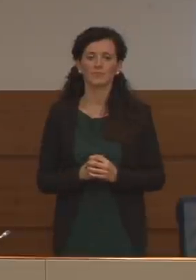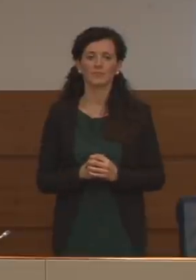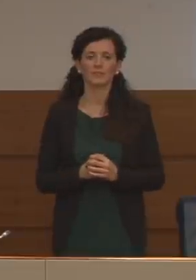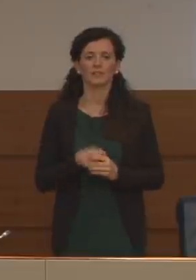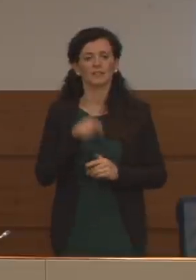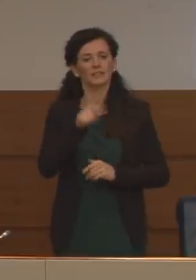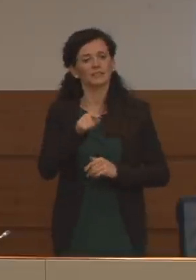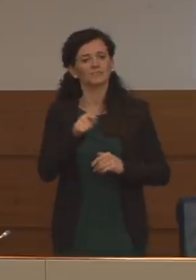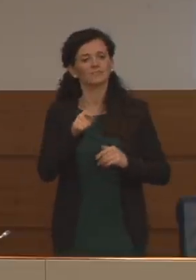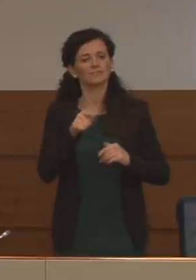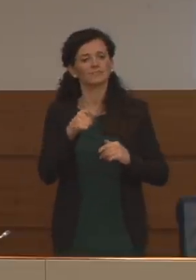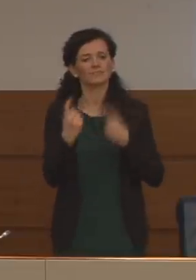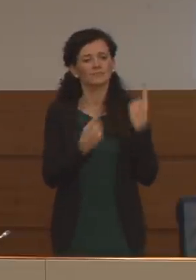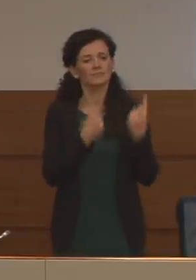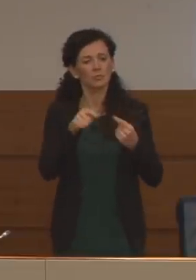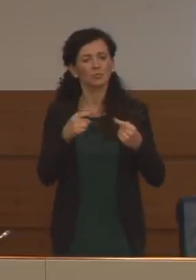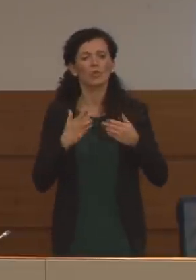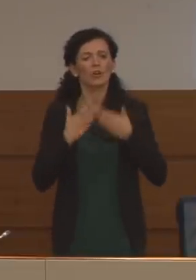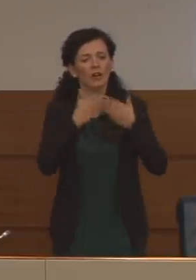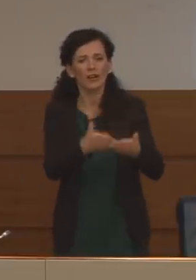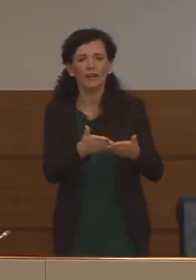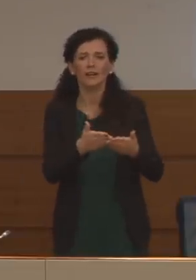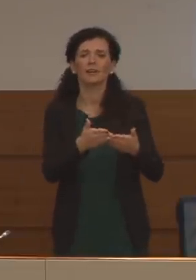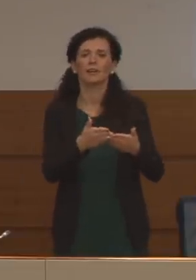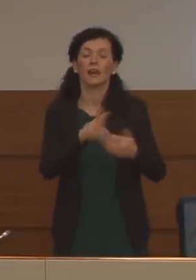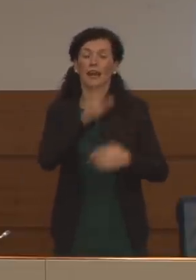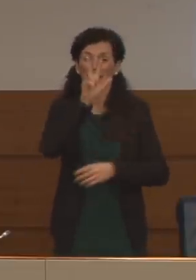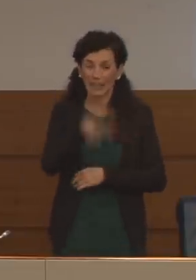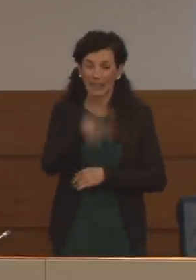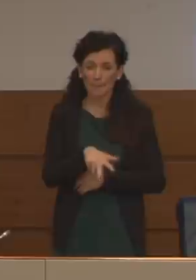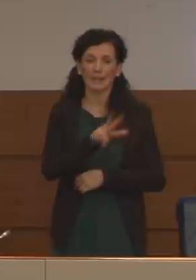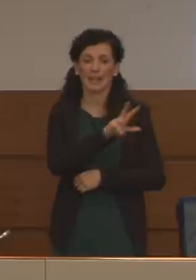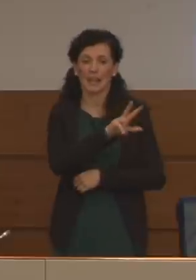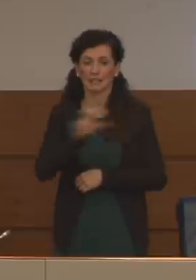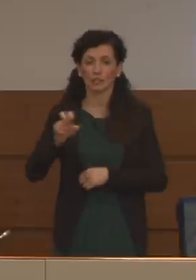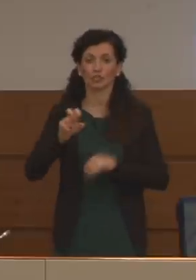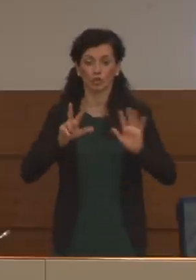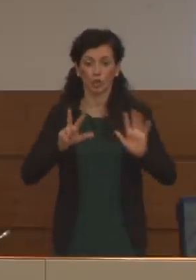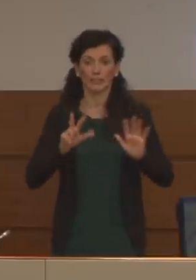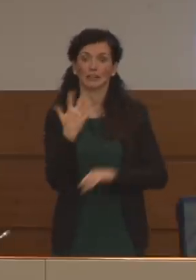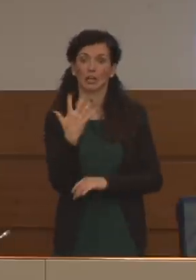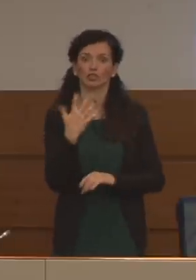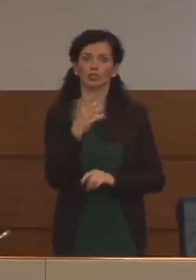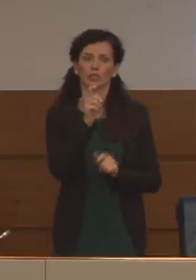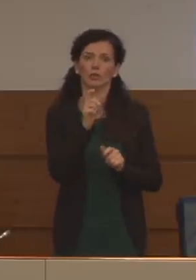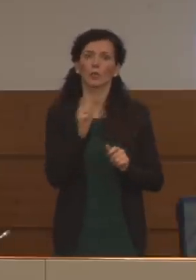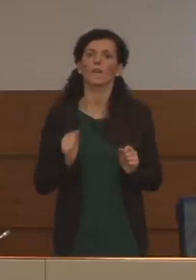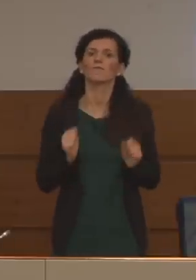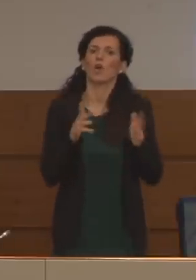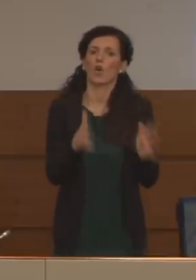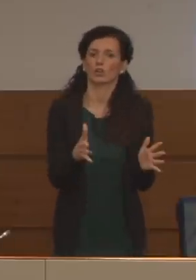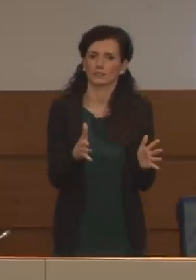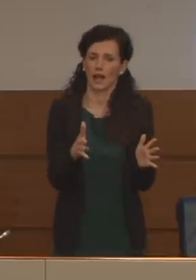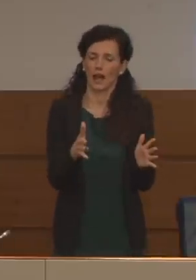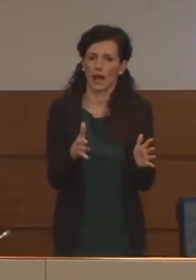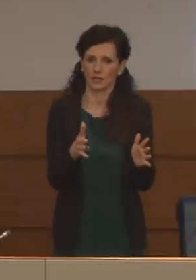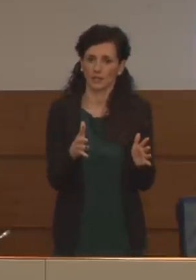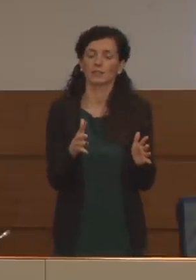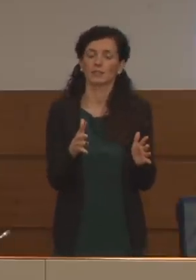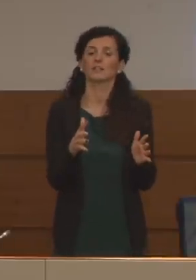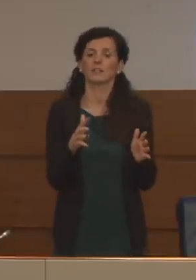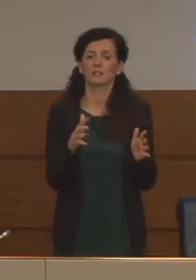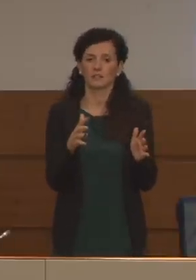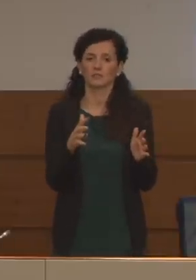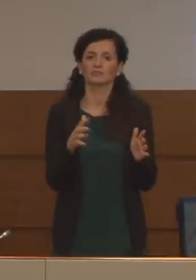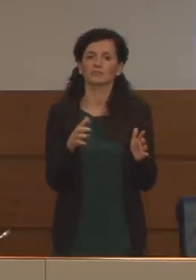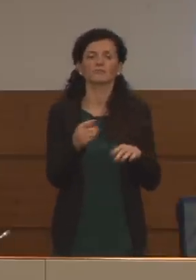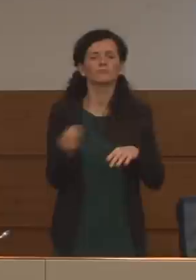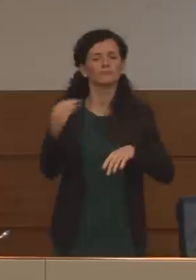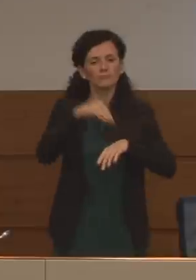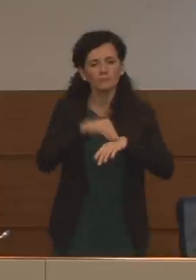oggi registriamo 3.385 volontari a cui si sommano le Forze di Polizia,